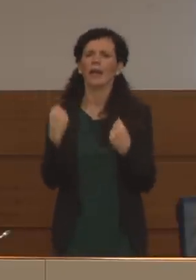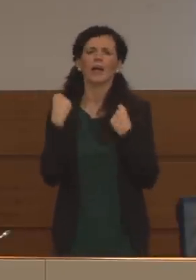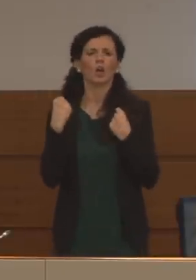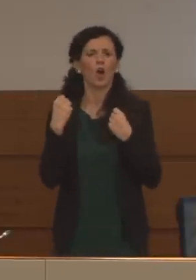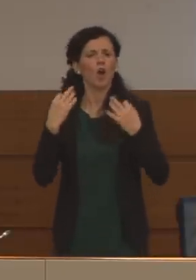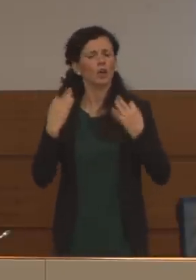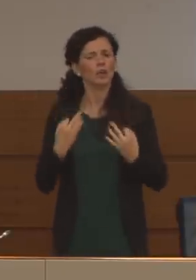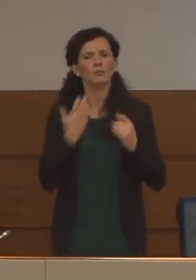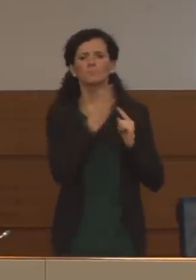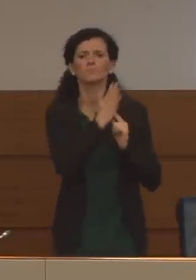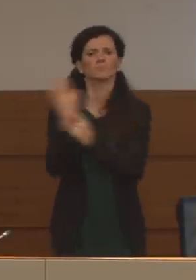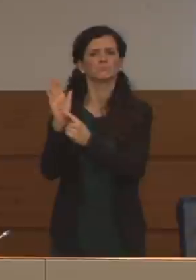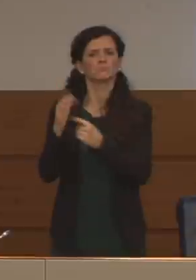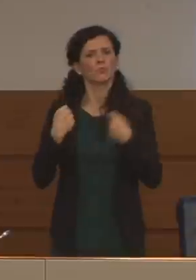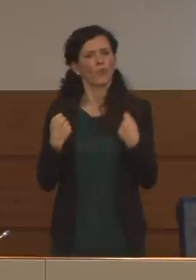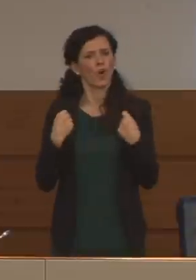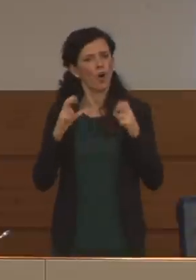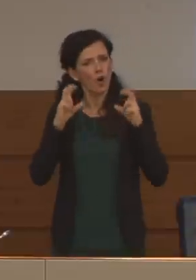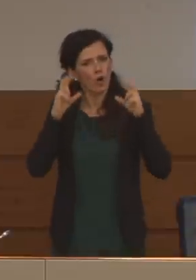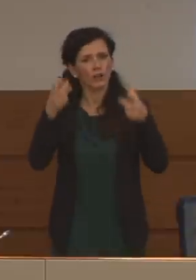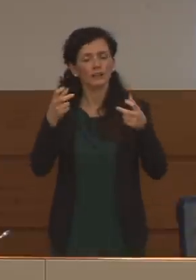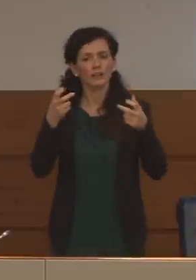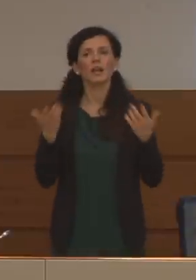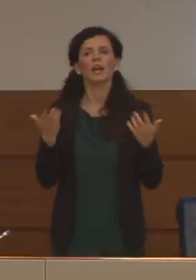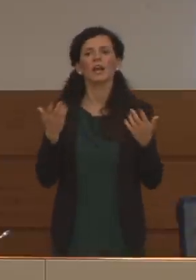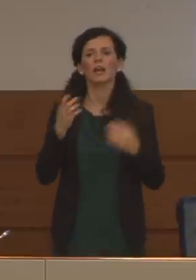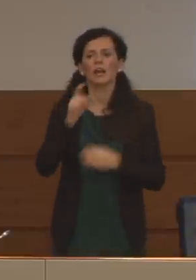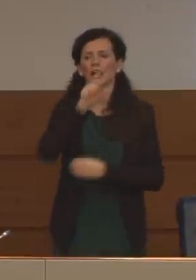tutto il Paese per cui nessuna parte del Paese,